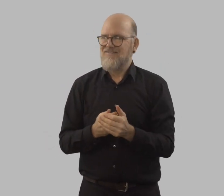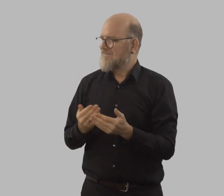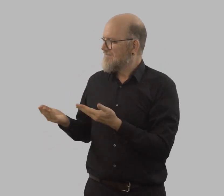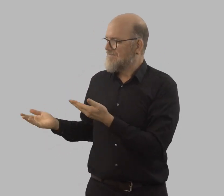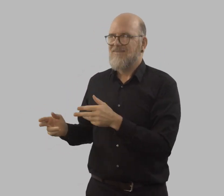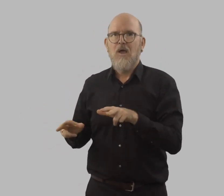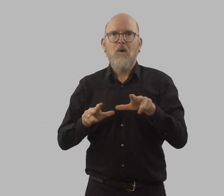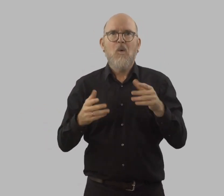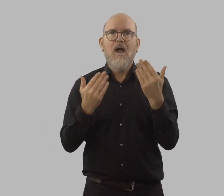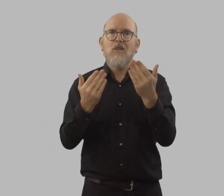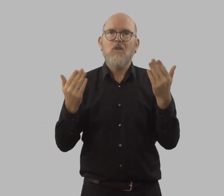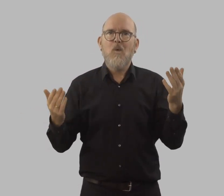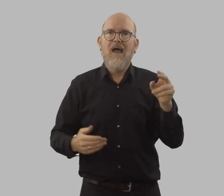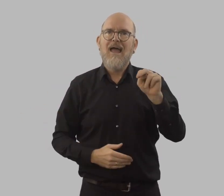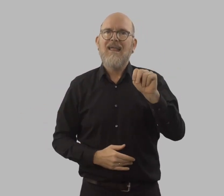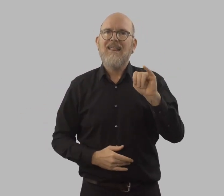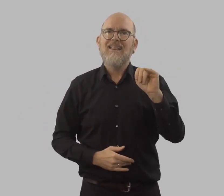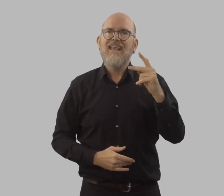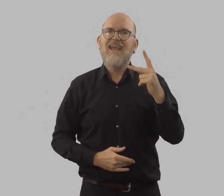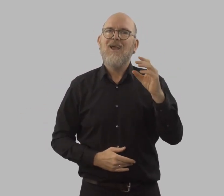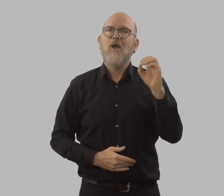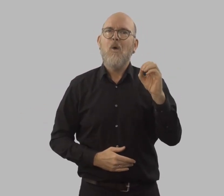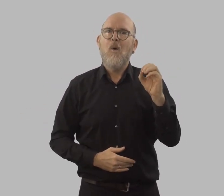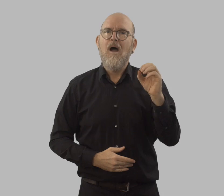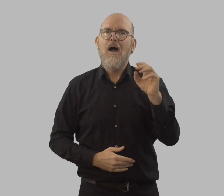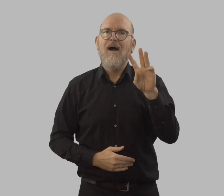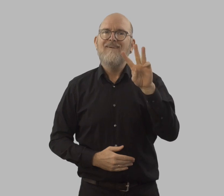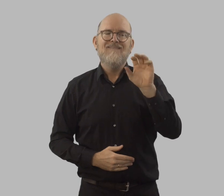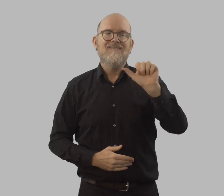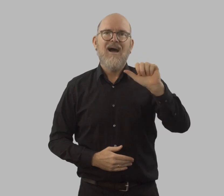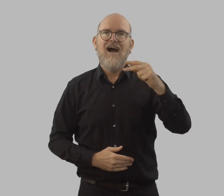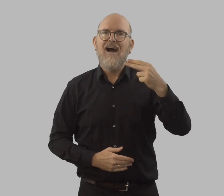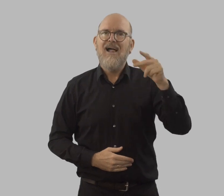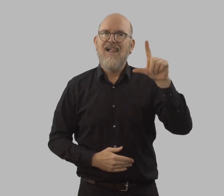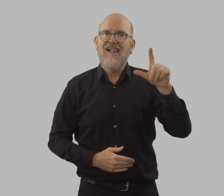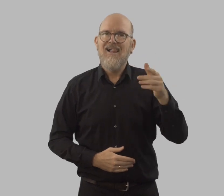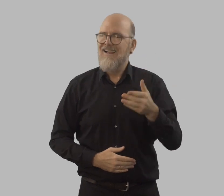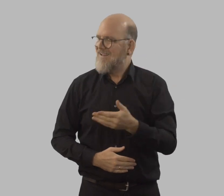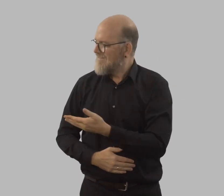Kurator Niko Wahl: